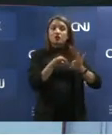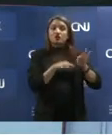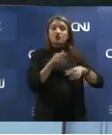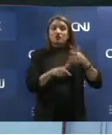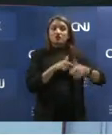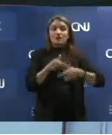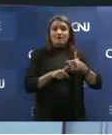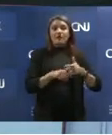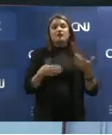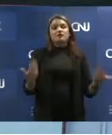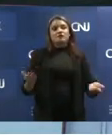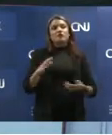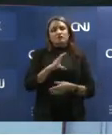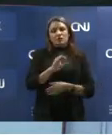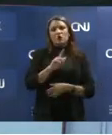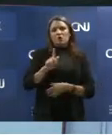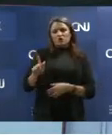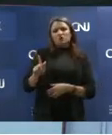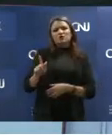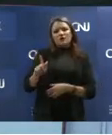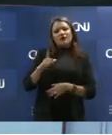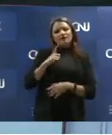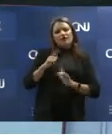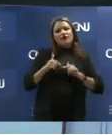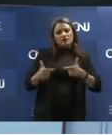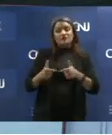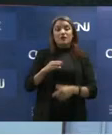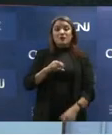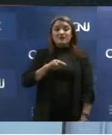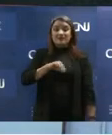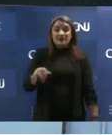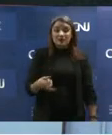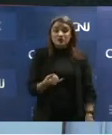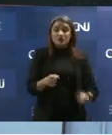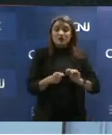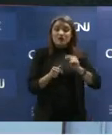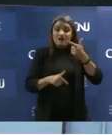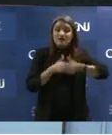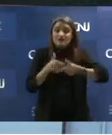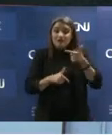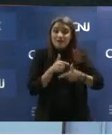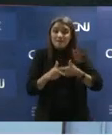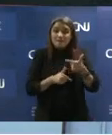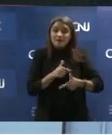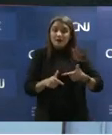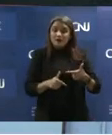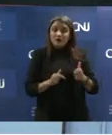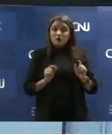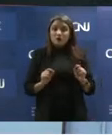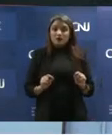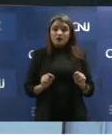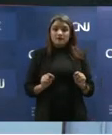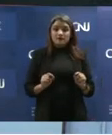então o CNJ, tem feito esse trabalho ministro, para que, conhecedores